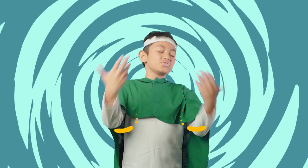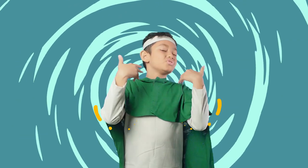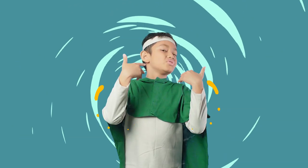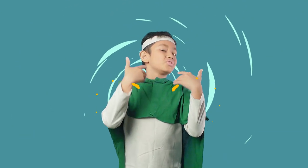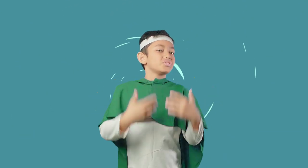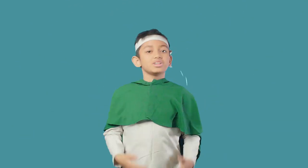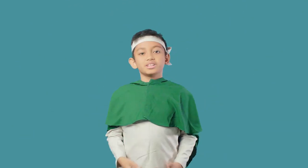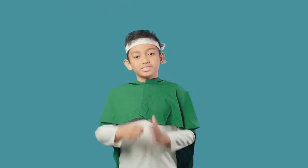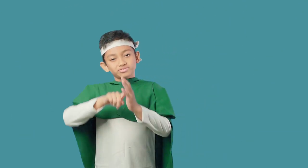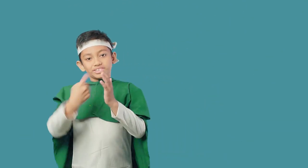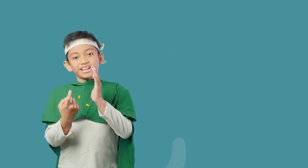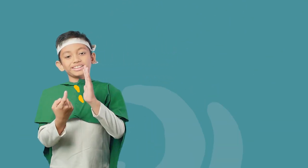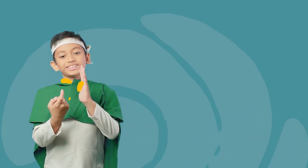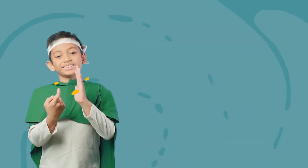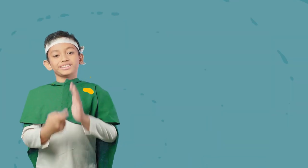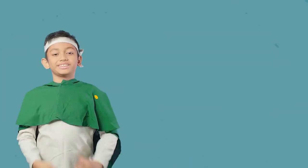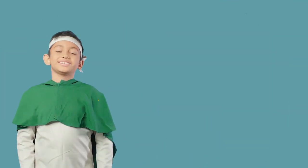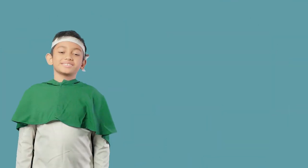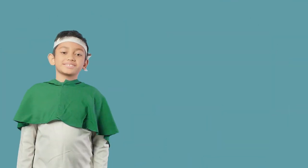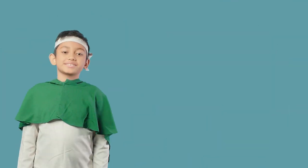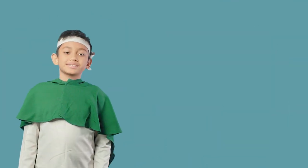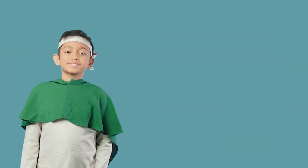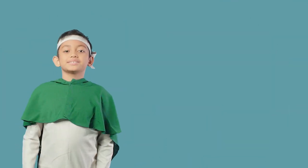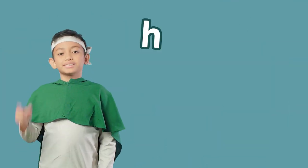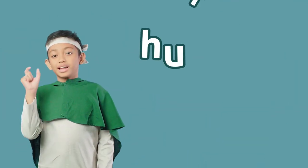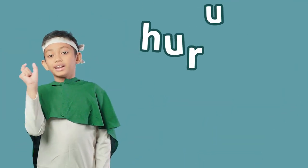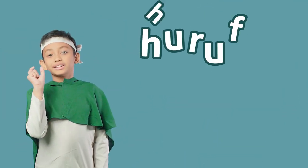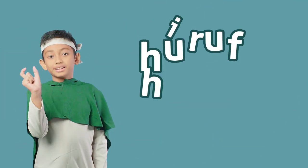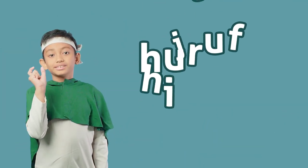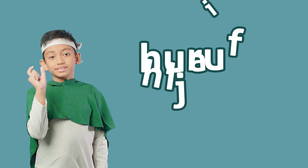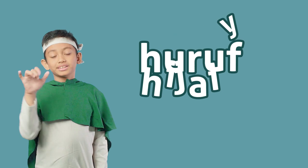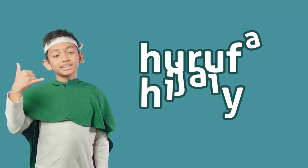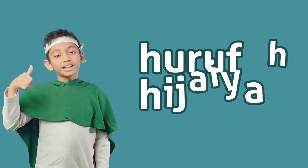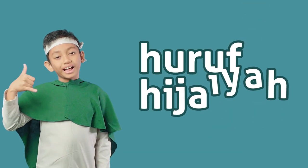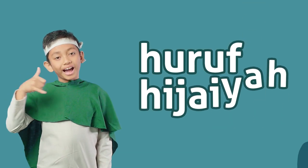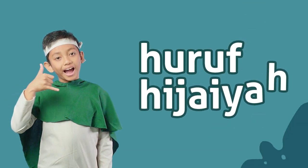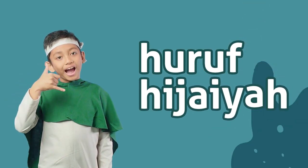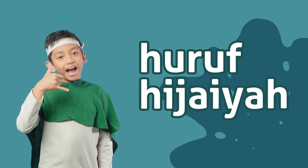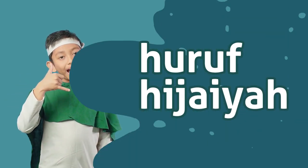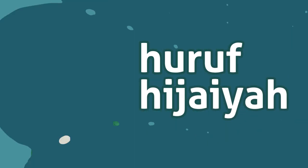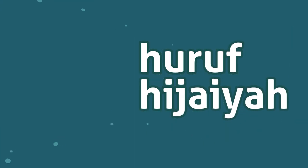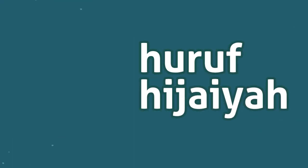Yuk kita mulai dari huruf Hijaiyah